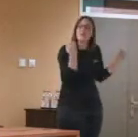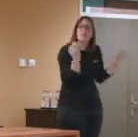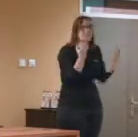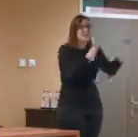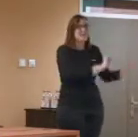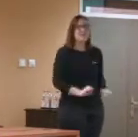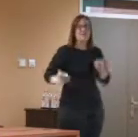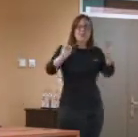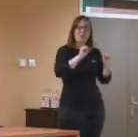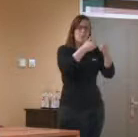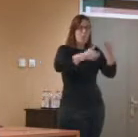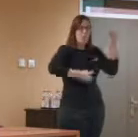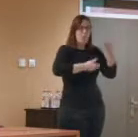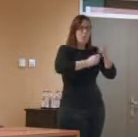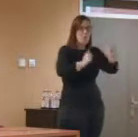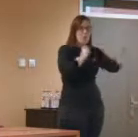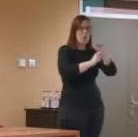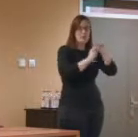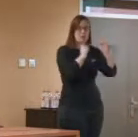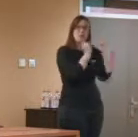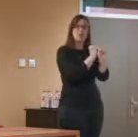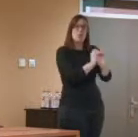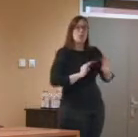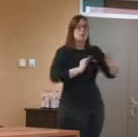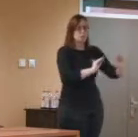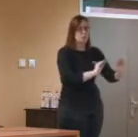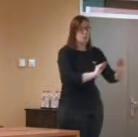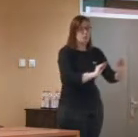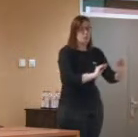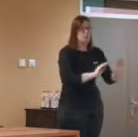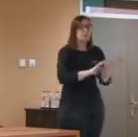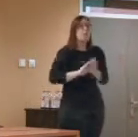por parte de la prensa. Ahora bien, si hubiera que criticar algo sería cuando la prensa no hizo